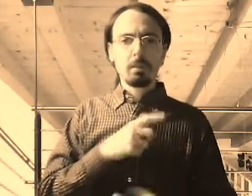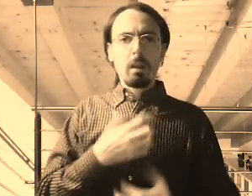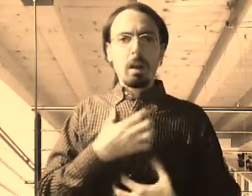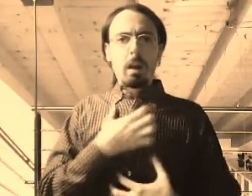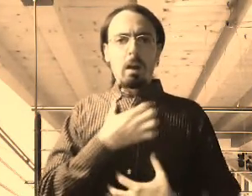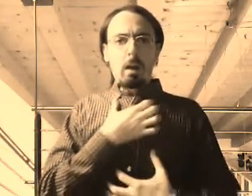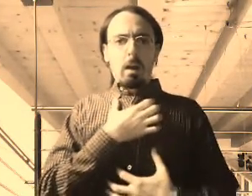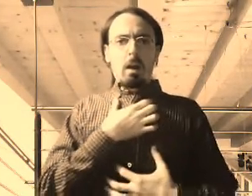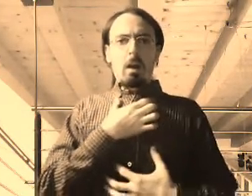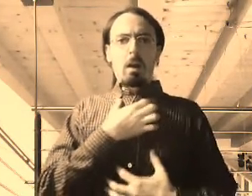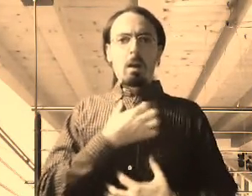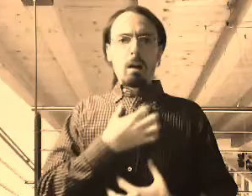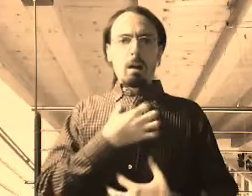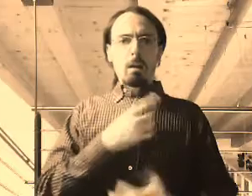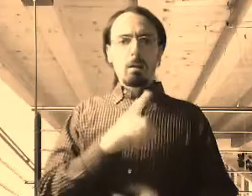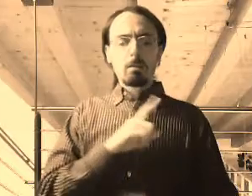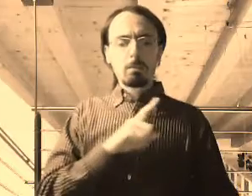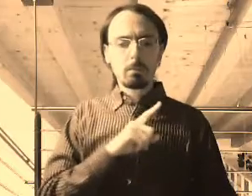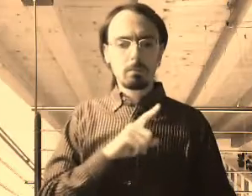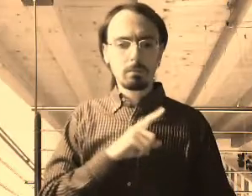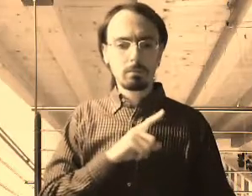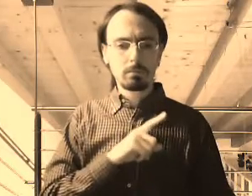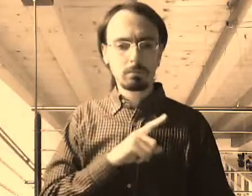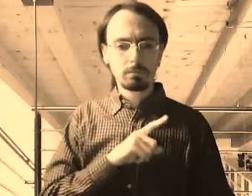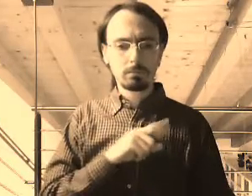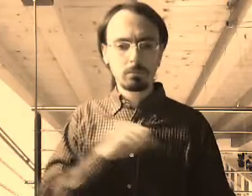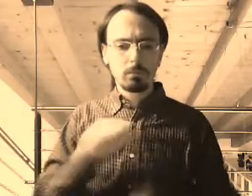nella mia angoscia